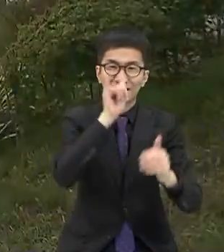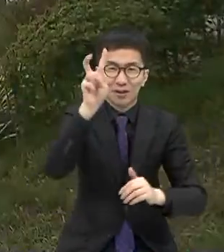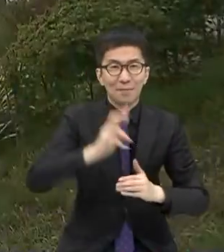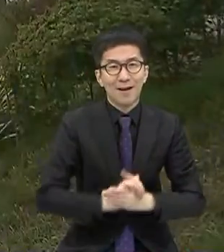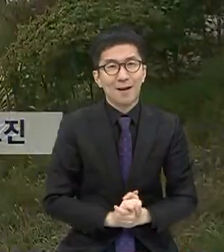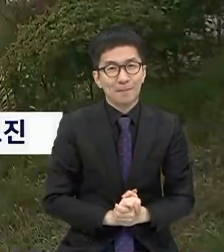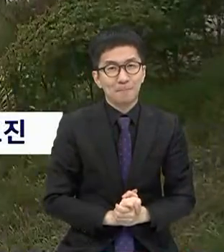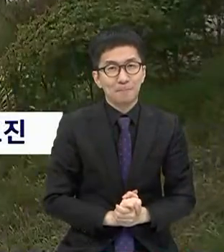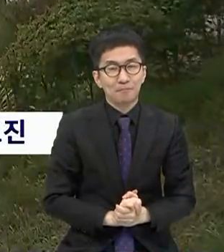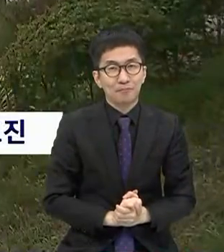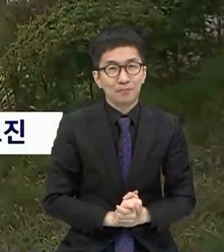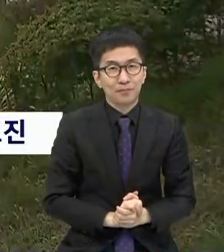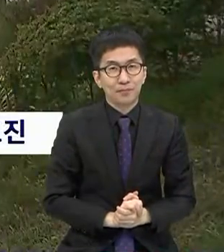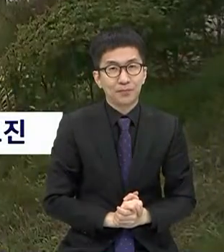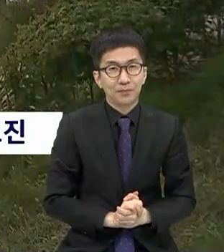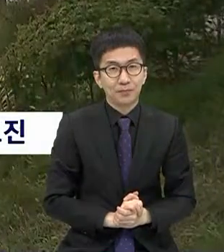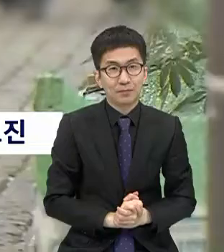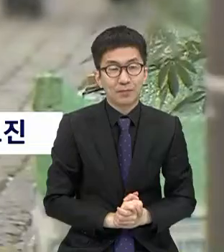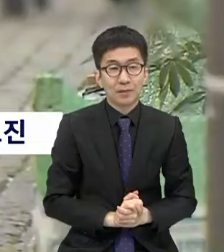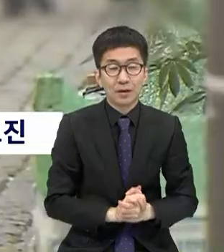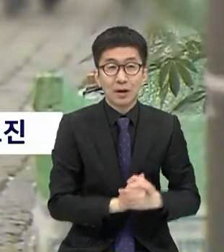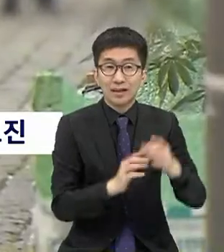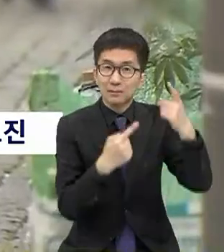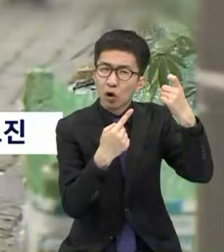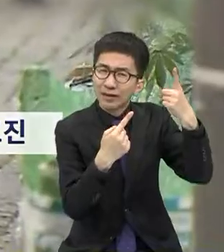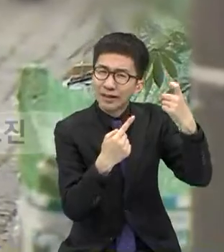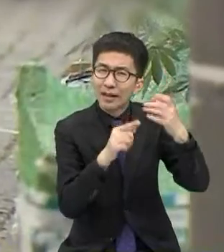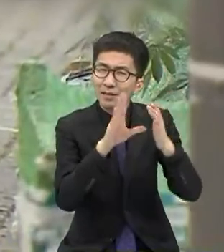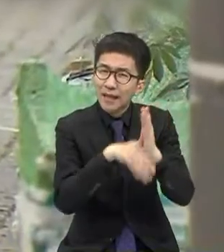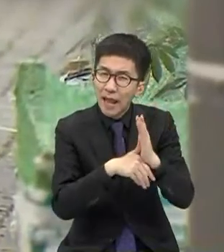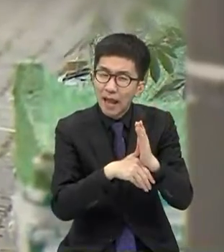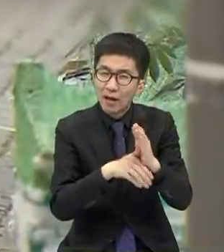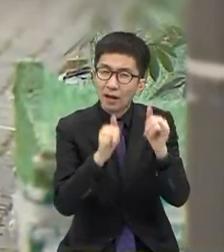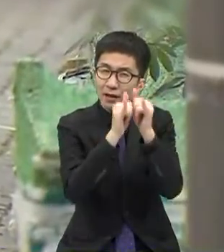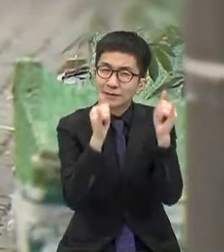단계적 일상 회복을 다음 달 1일로 앞당기는 방안을 검토 중이라는 발언도 나왔습니다.